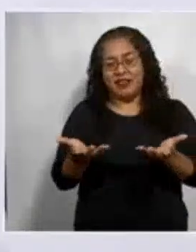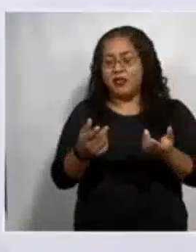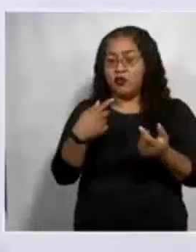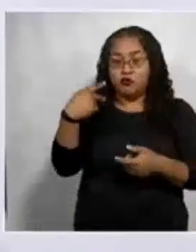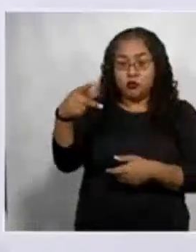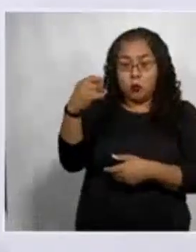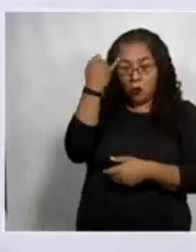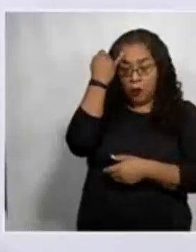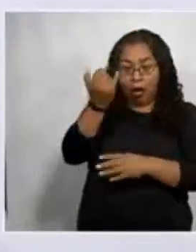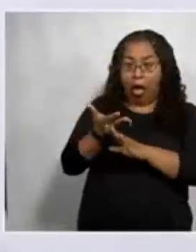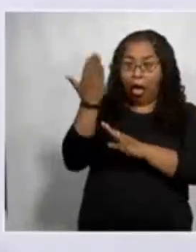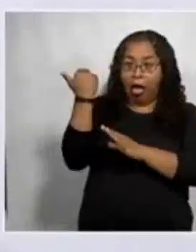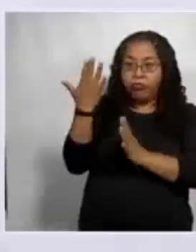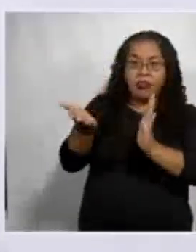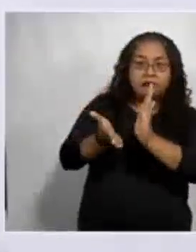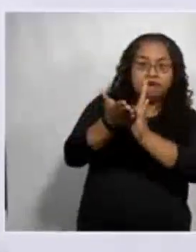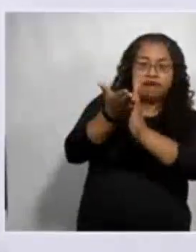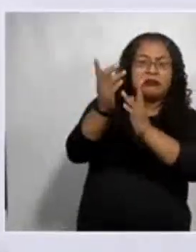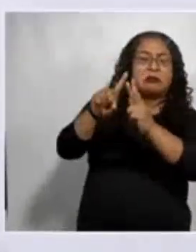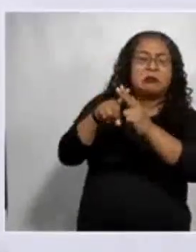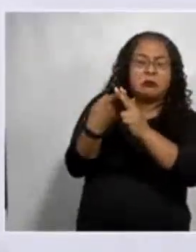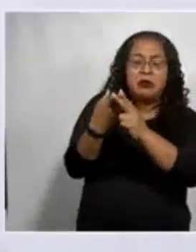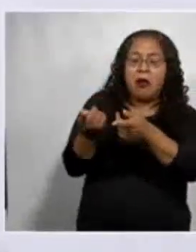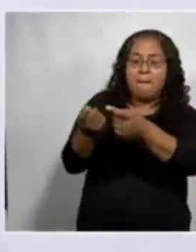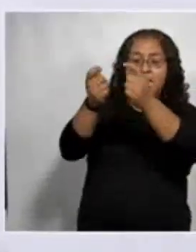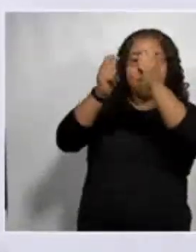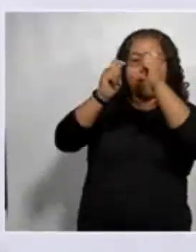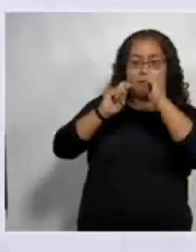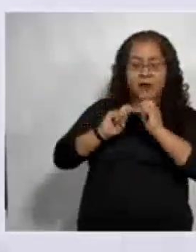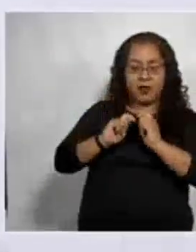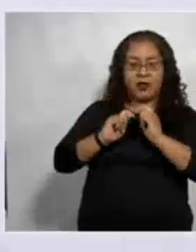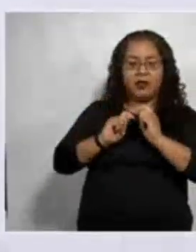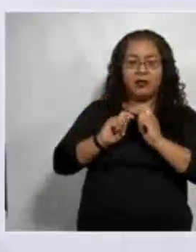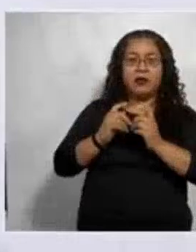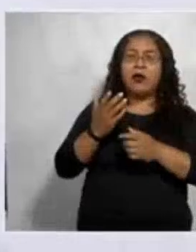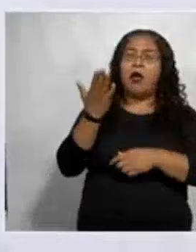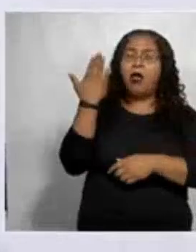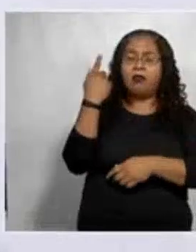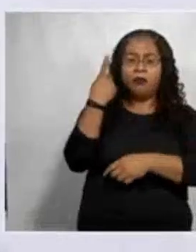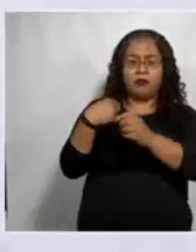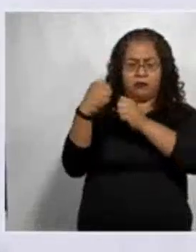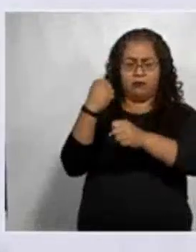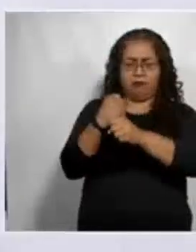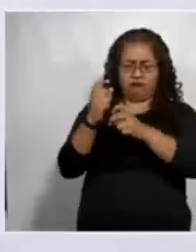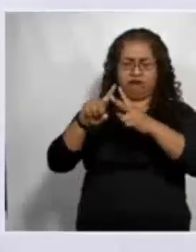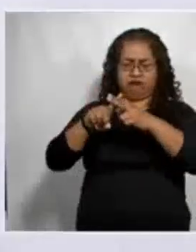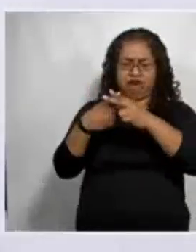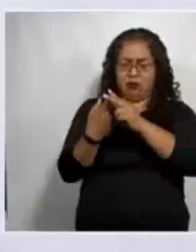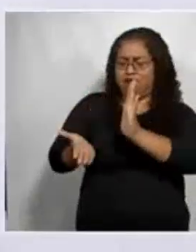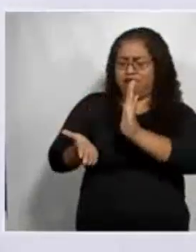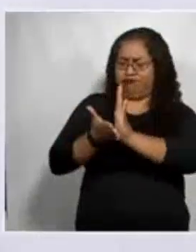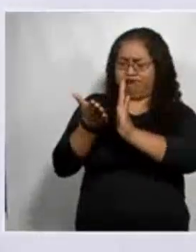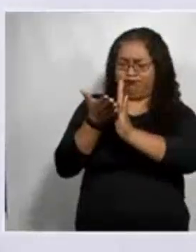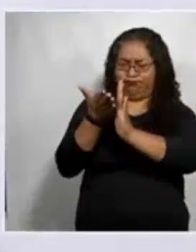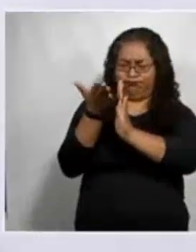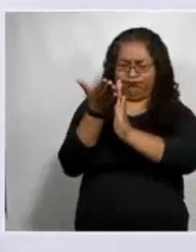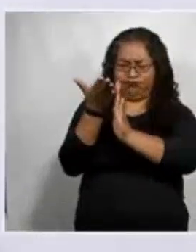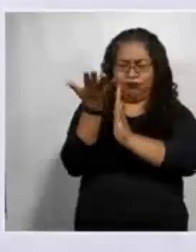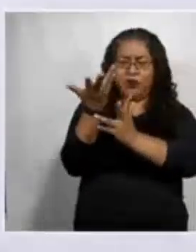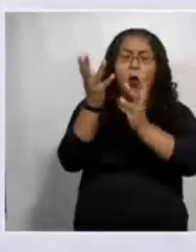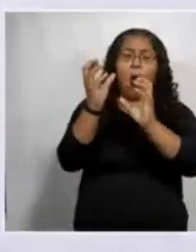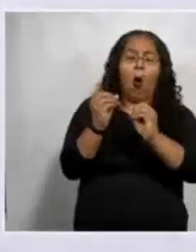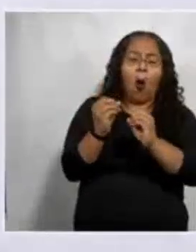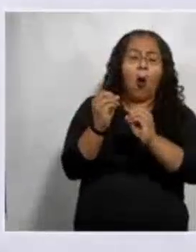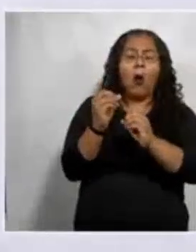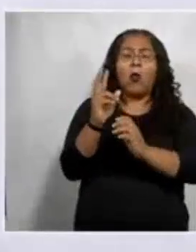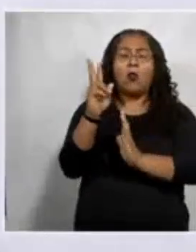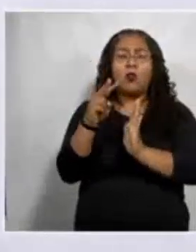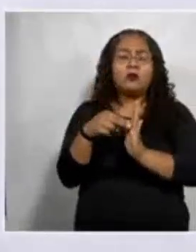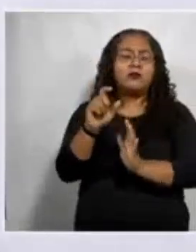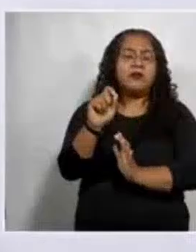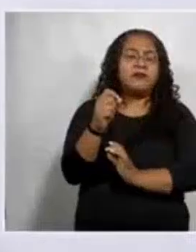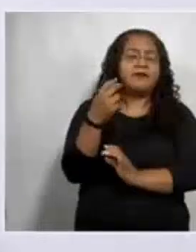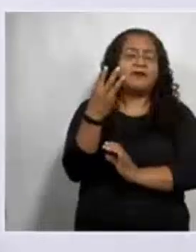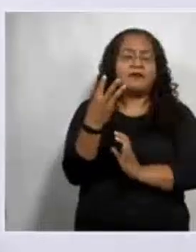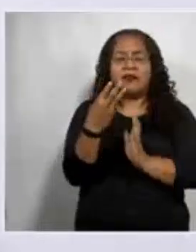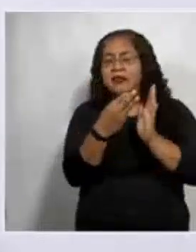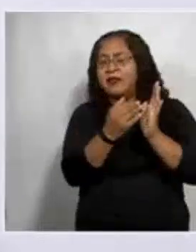varios hospitales que iniciaron el año pasado su construcción o a finales de 2023 y los hemos